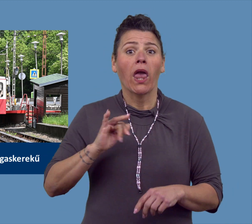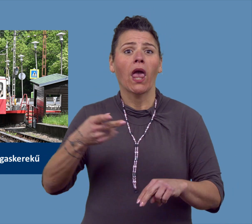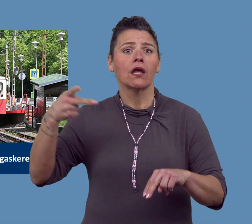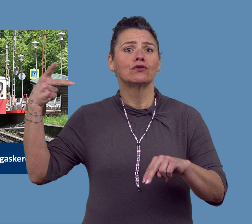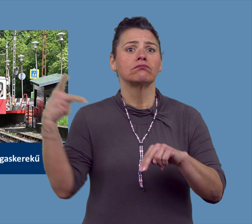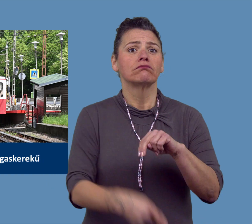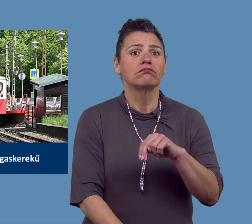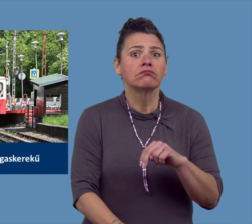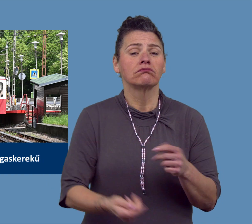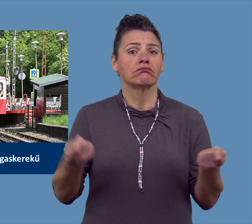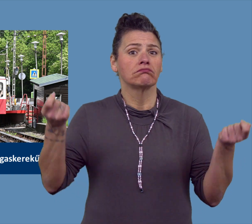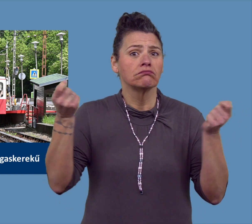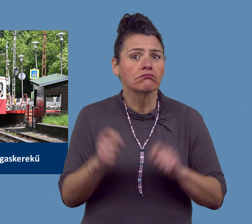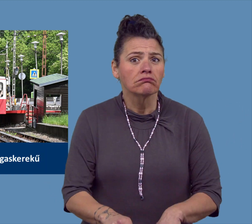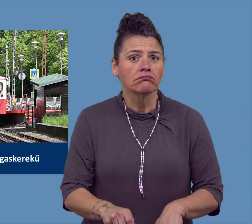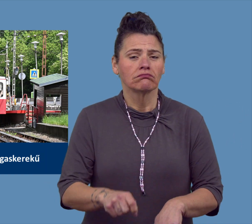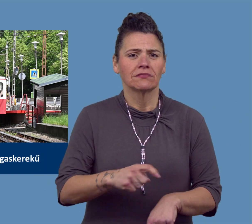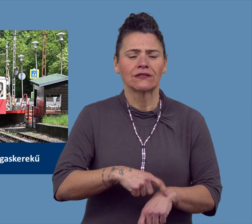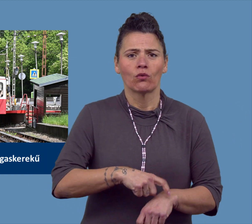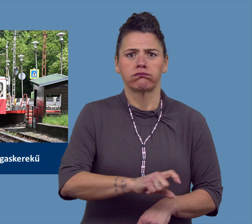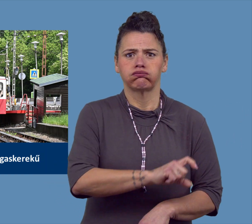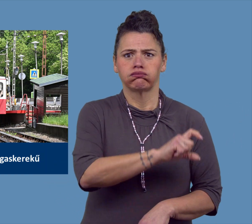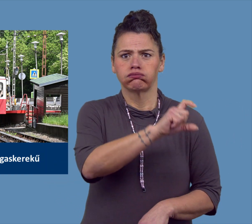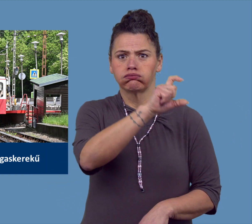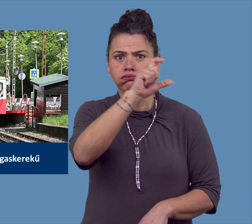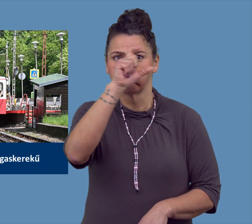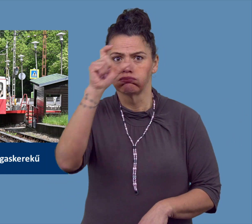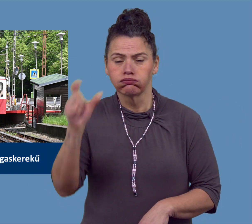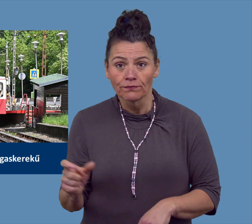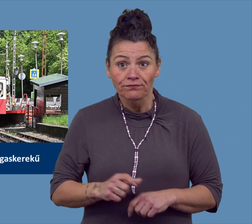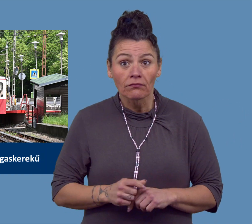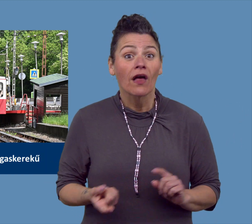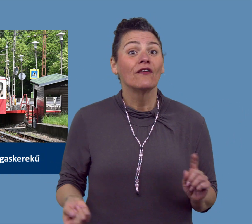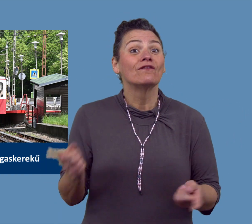a közlekedési vállalat a téli hónapokban is szüneteltette a járatokat,